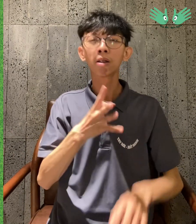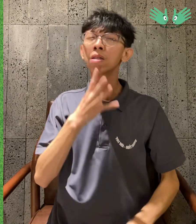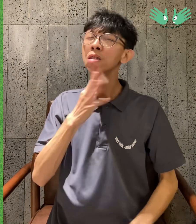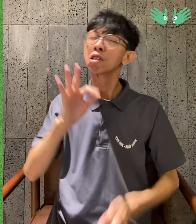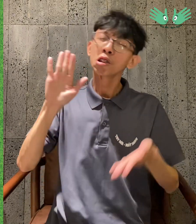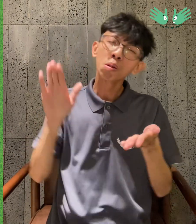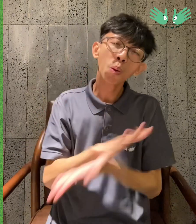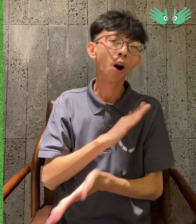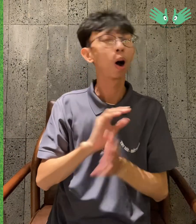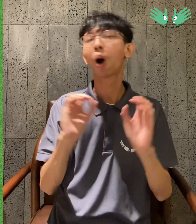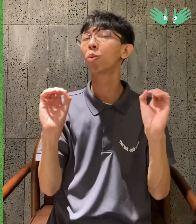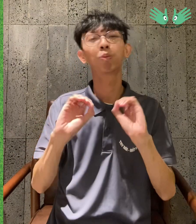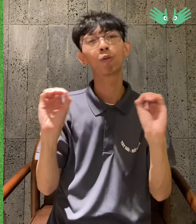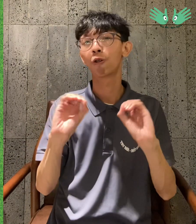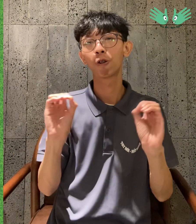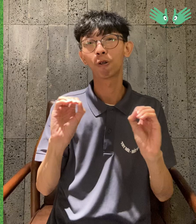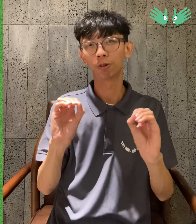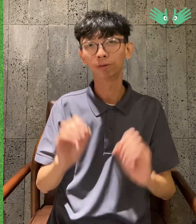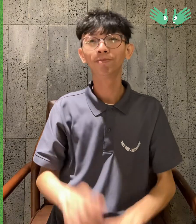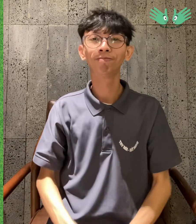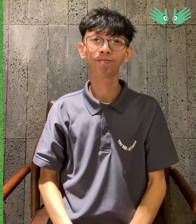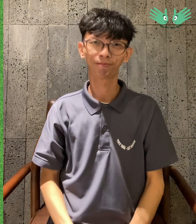không hối tiếc trong cuộc đời bóng đá...